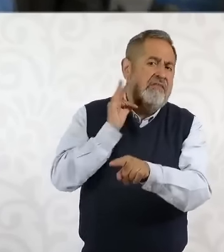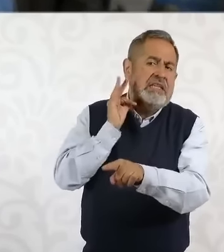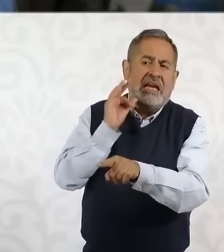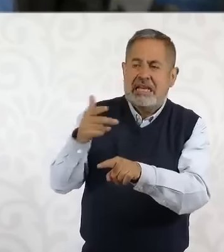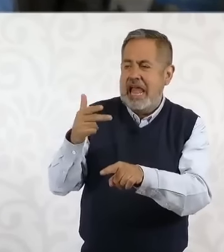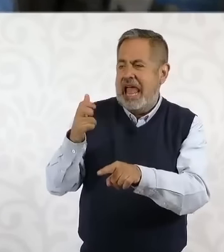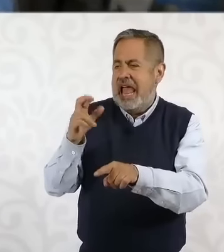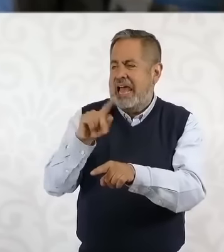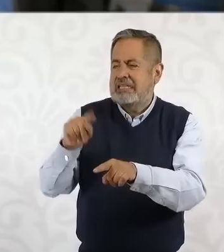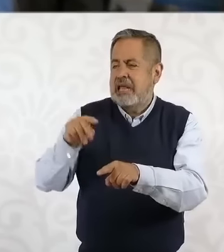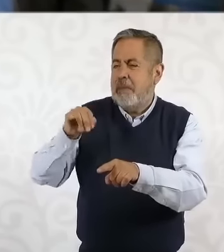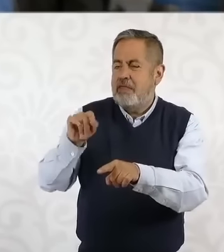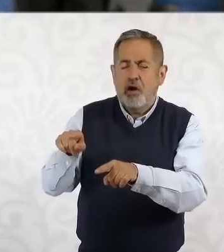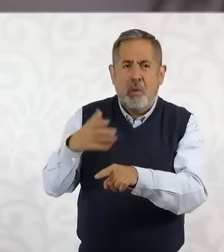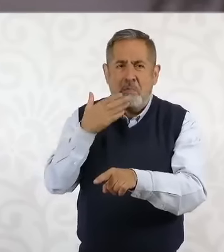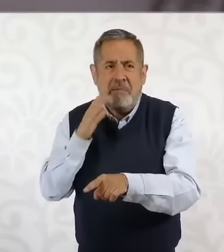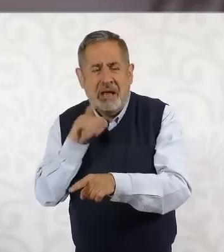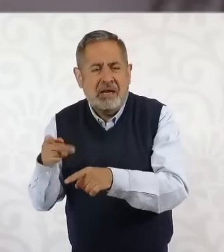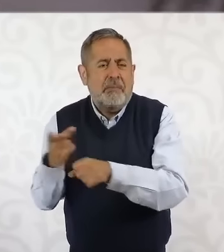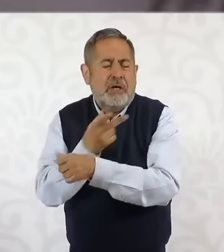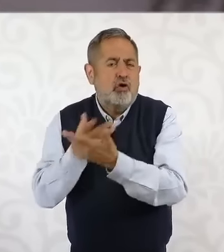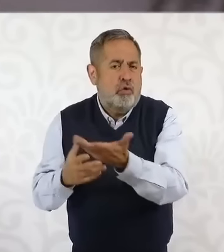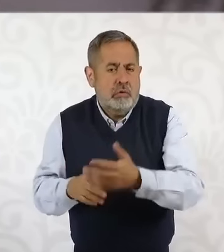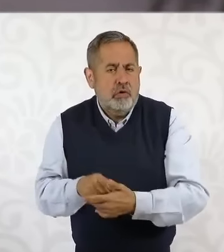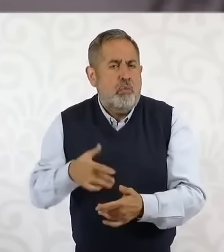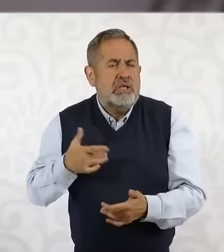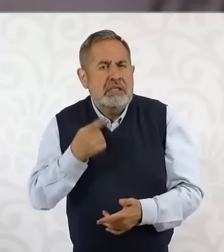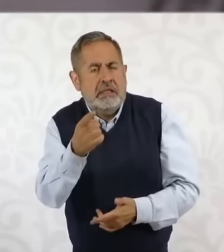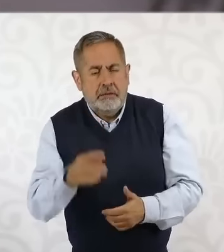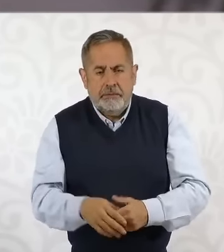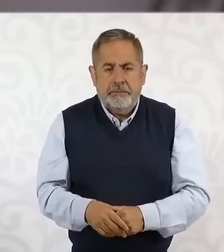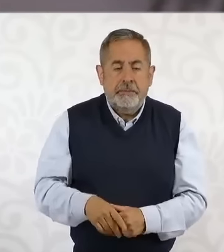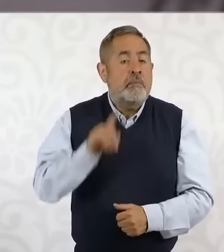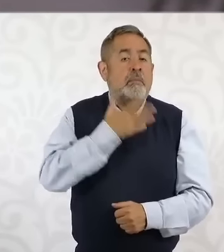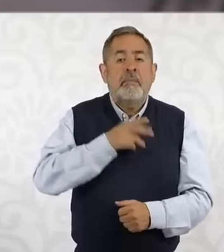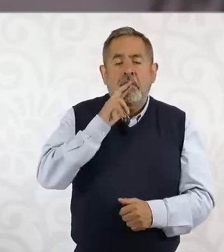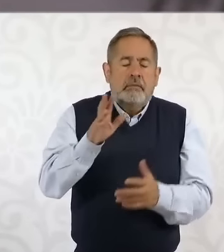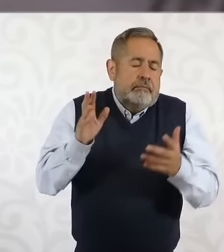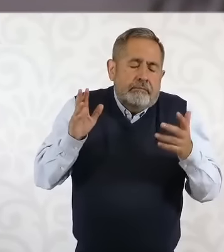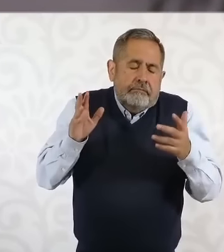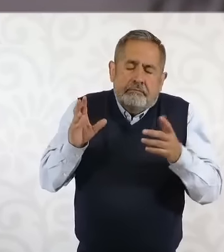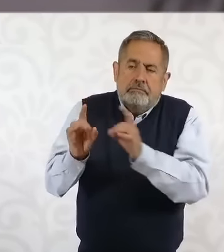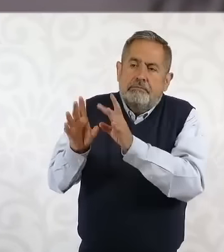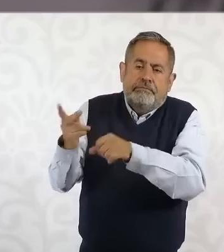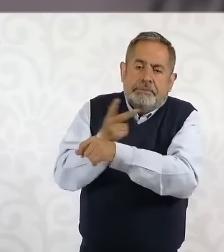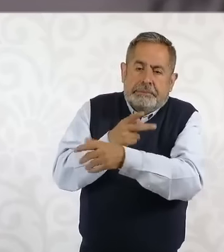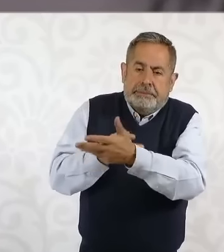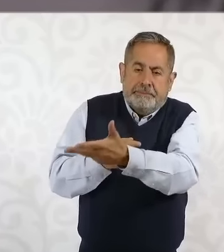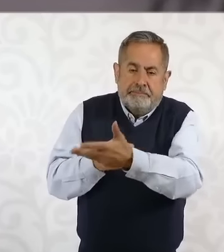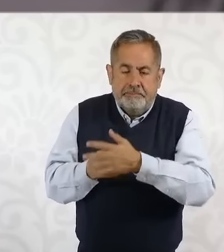en con estos resultados. Pues es lo que ocurrió. Entonces, más allá de el tema de la persona que